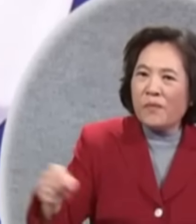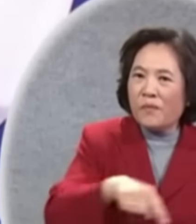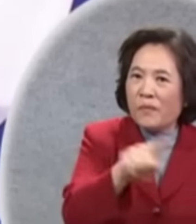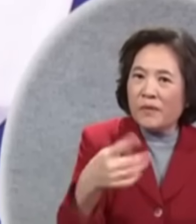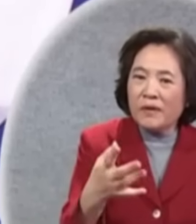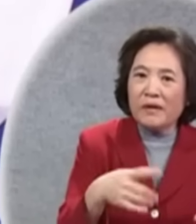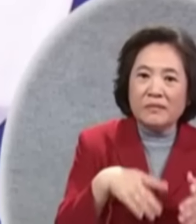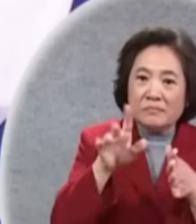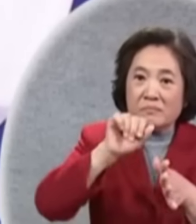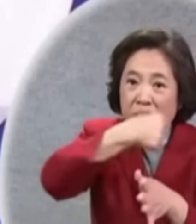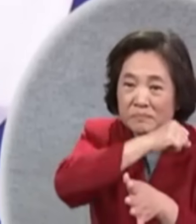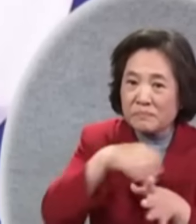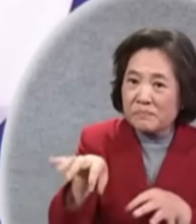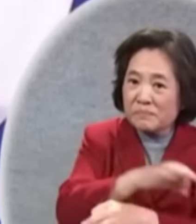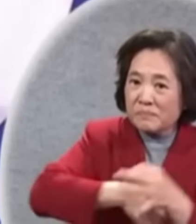你們幫臺灣產業留下什麼？